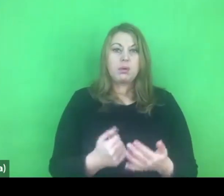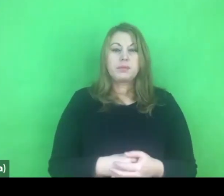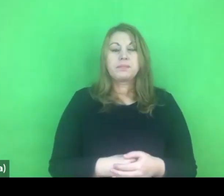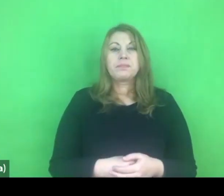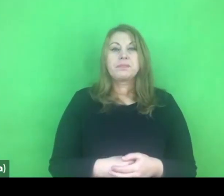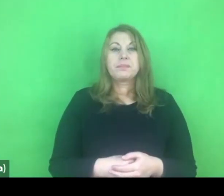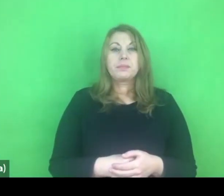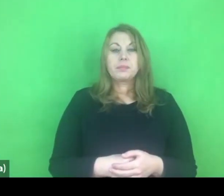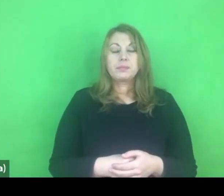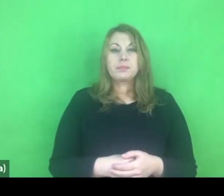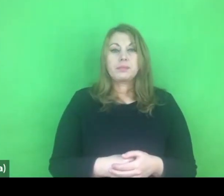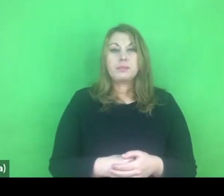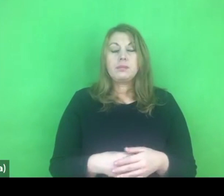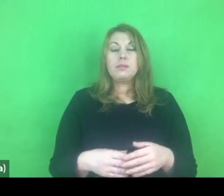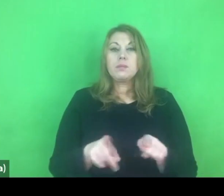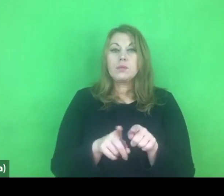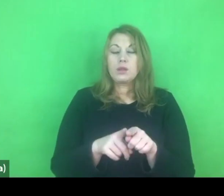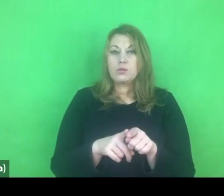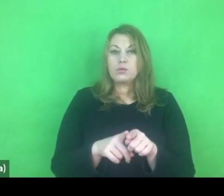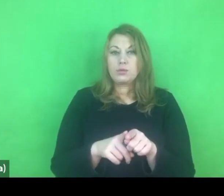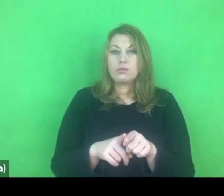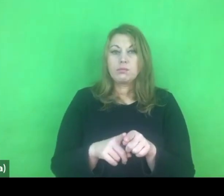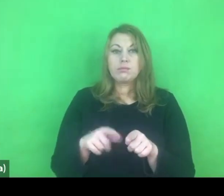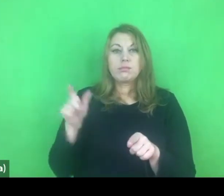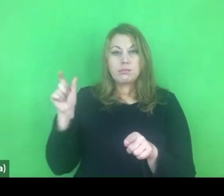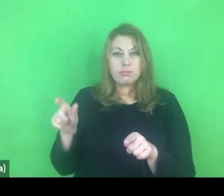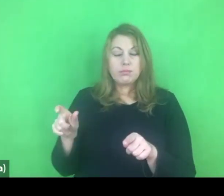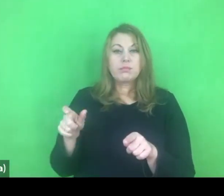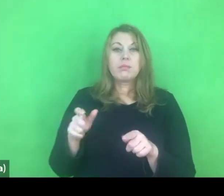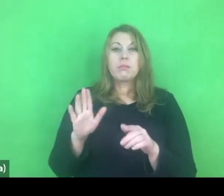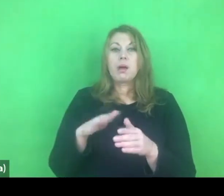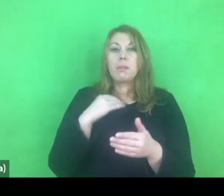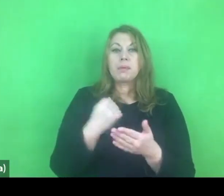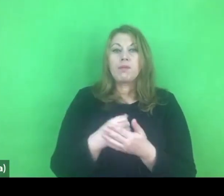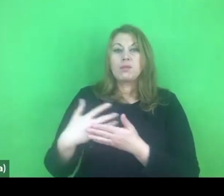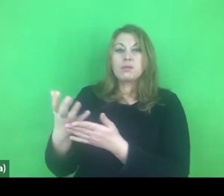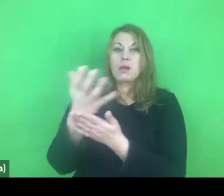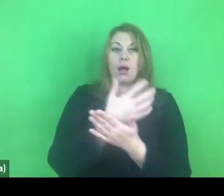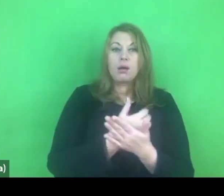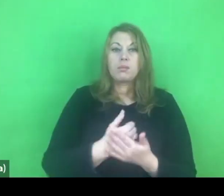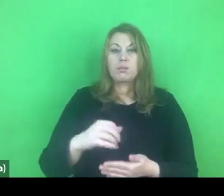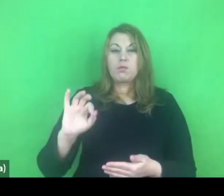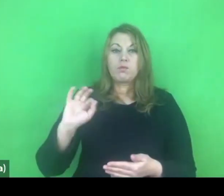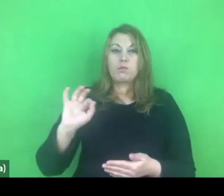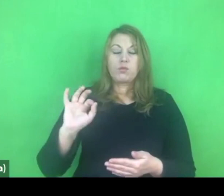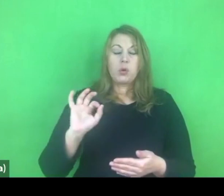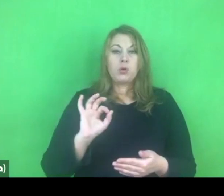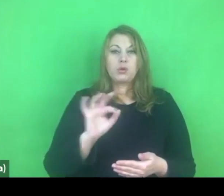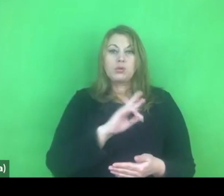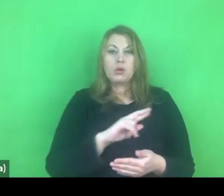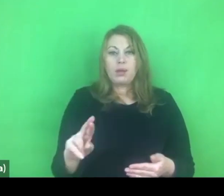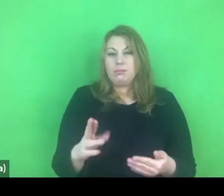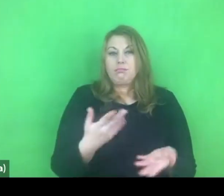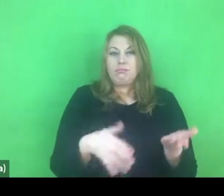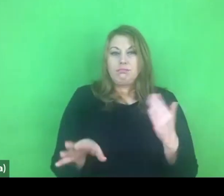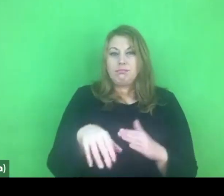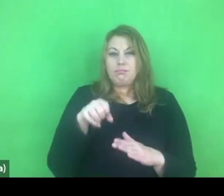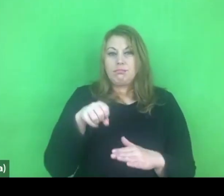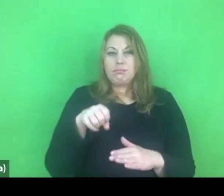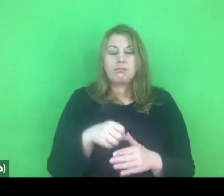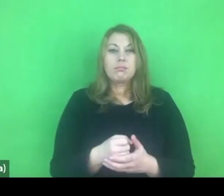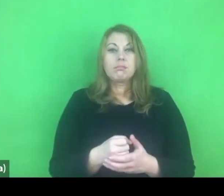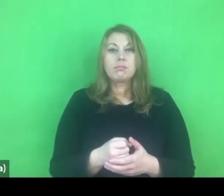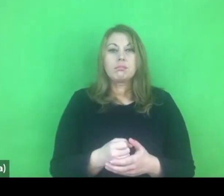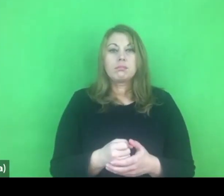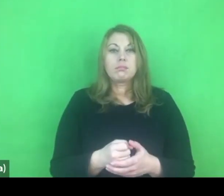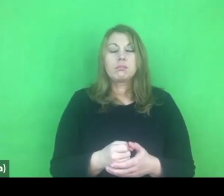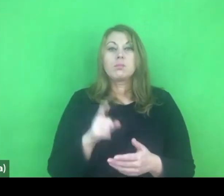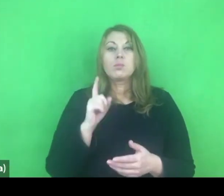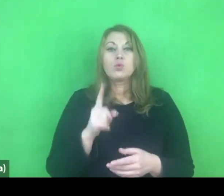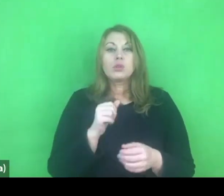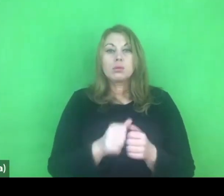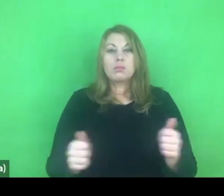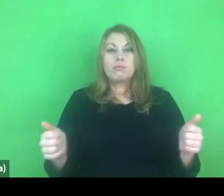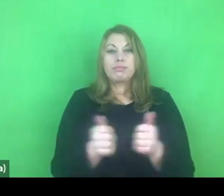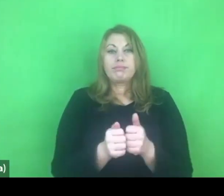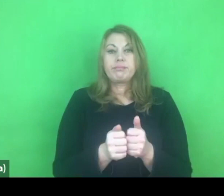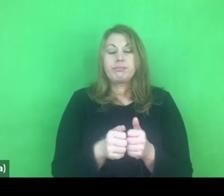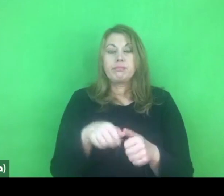Ma też prawo do tego żeby zabrać swoje rzeczy z miejsca zamieszkania. Musi się to odbyć w towarzystwie policjanta.